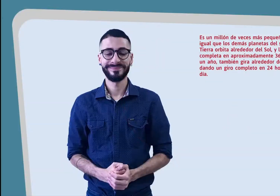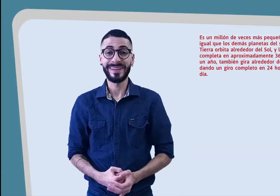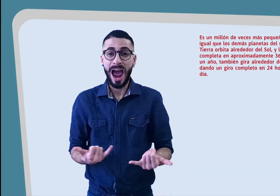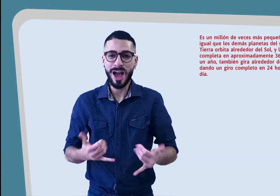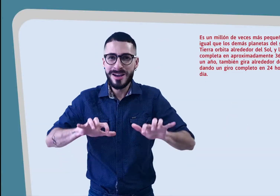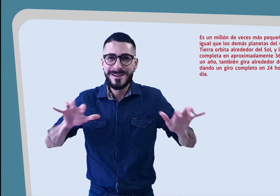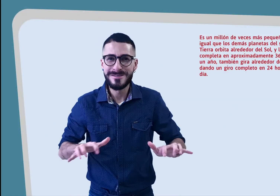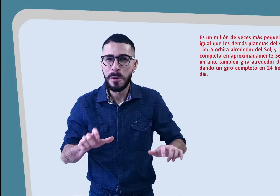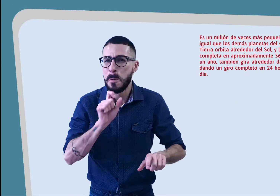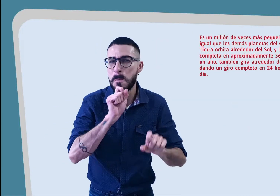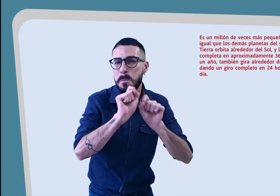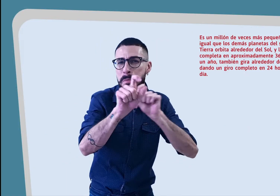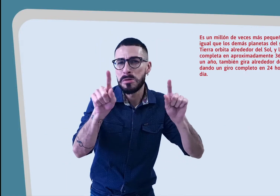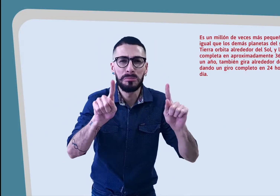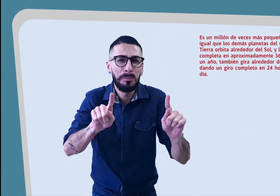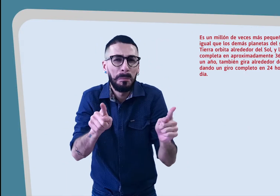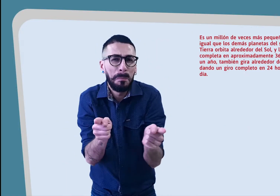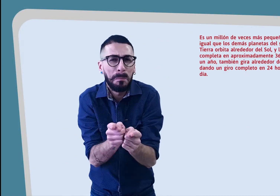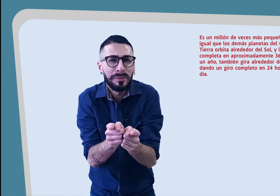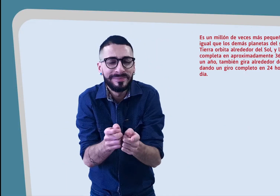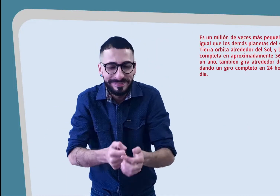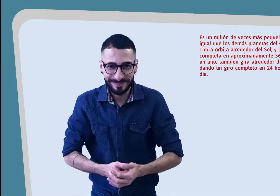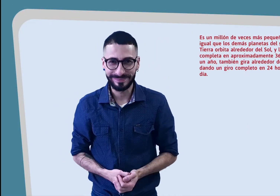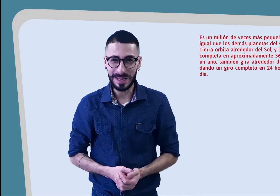Ahora les dejaré una actividad, voy a hacerles una pequeña